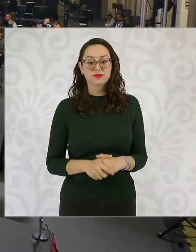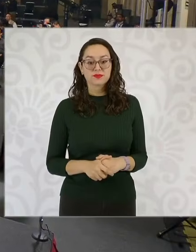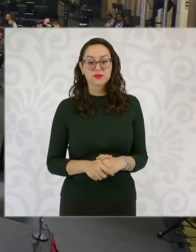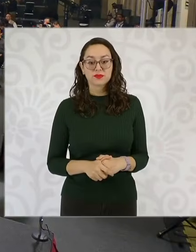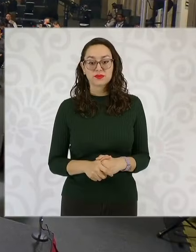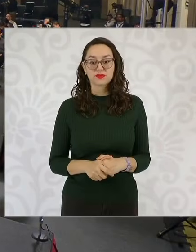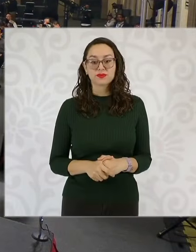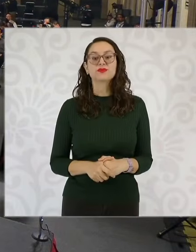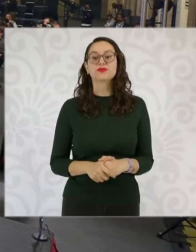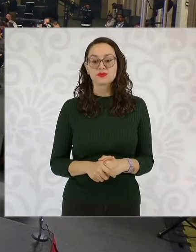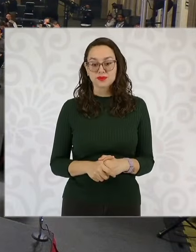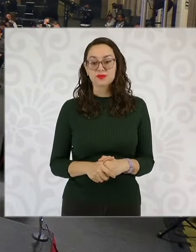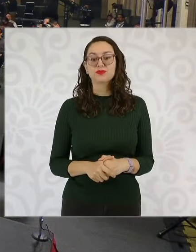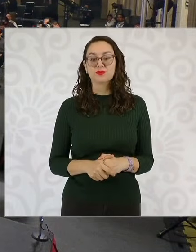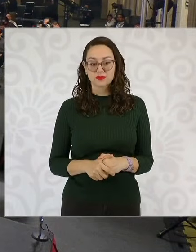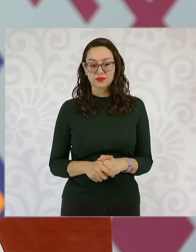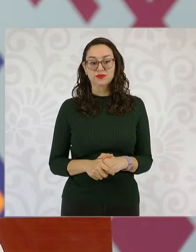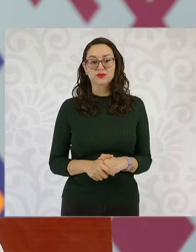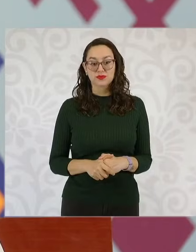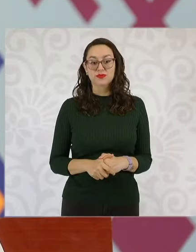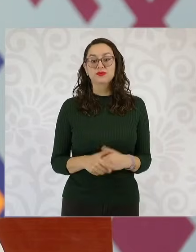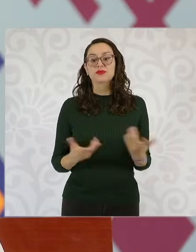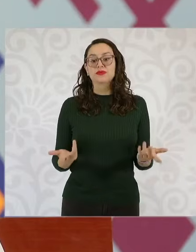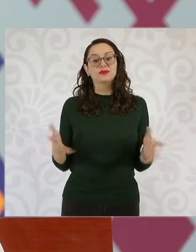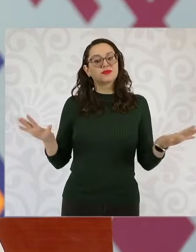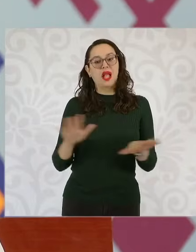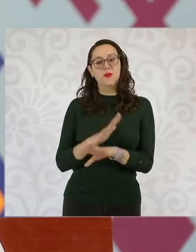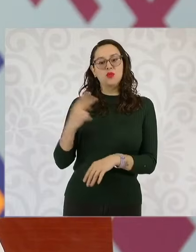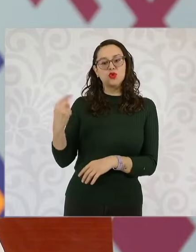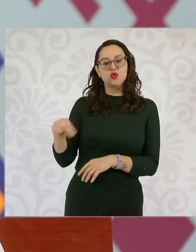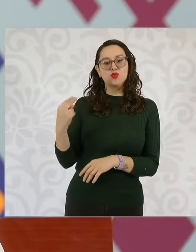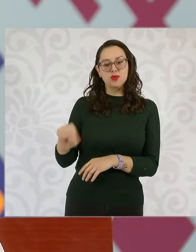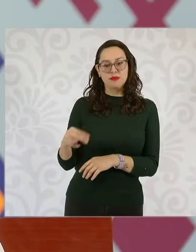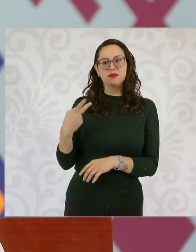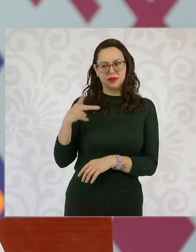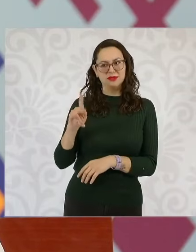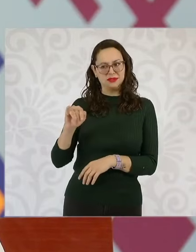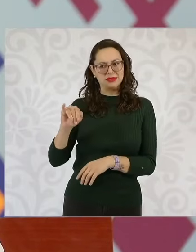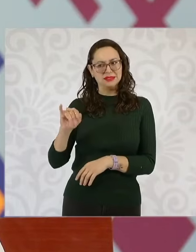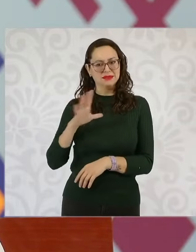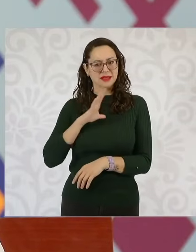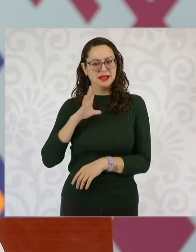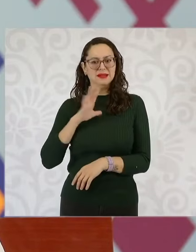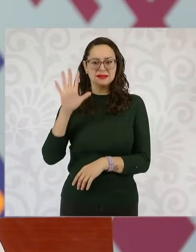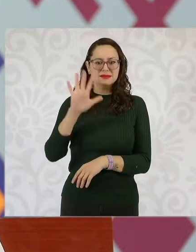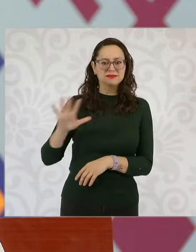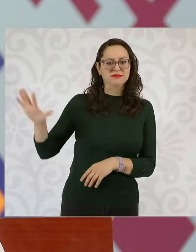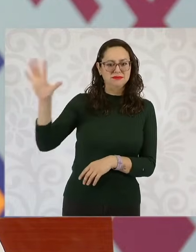supuesto es la Cuenca Tampico donde tenemos una parte sustancial de la una parte importante de la